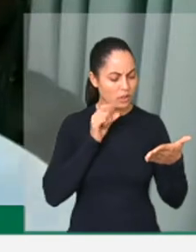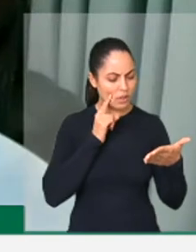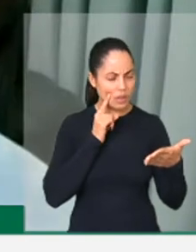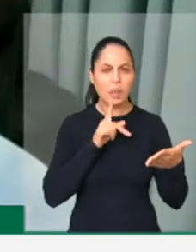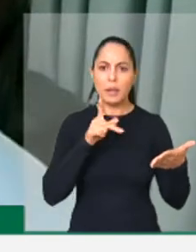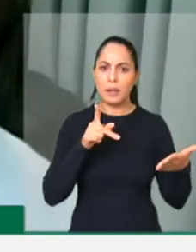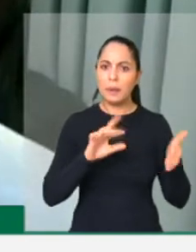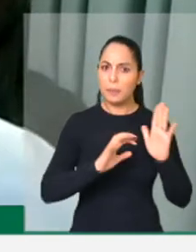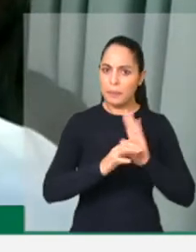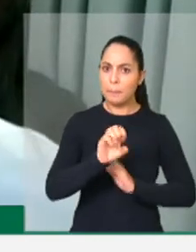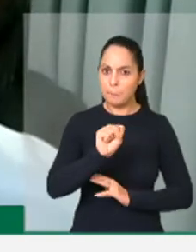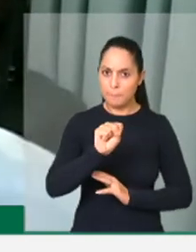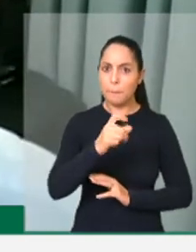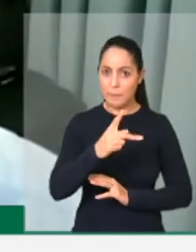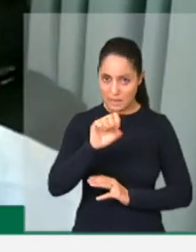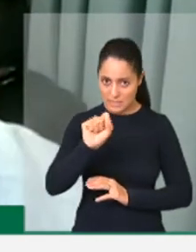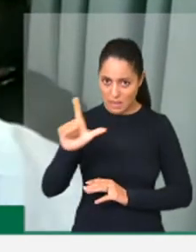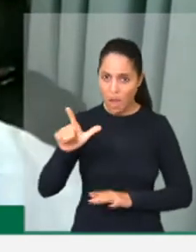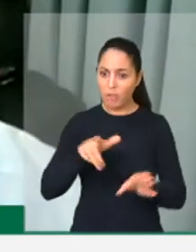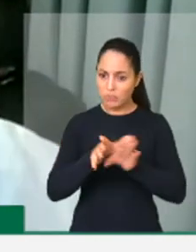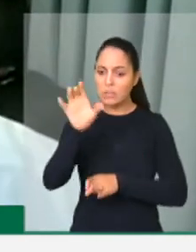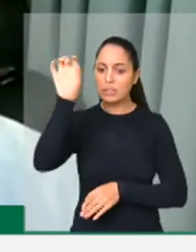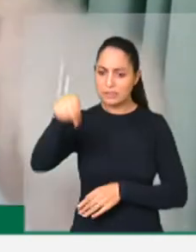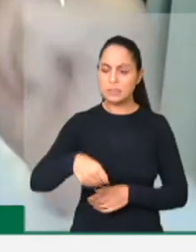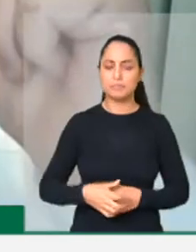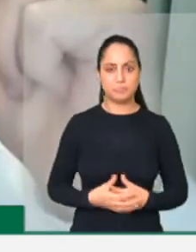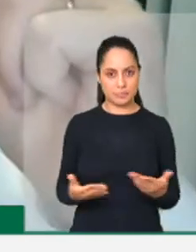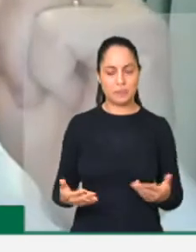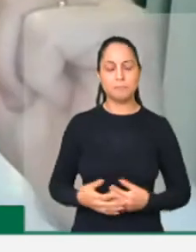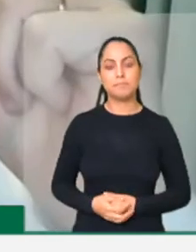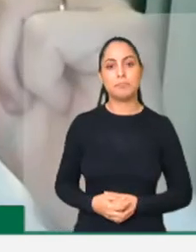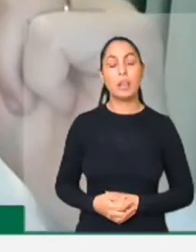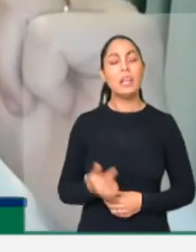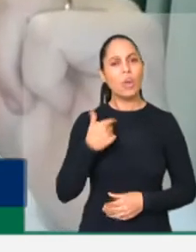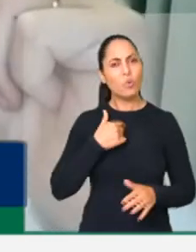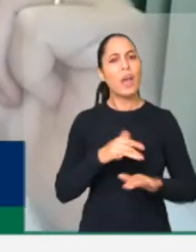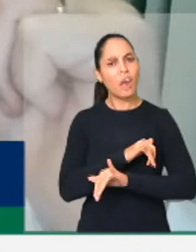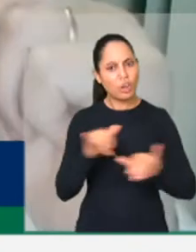COMO ESTE FICA BASTANTE FORA DO JOGO PORQUE QUANTOS EMPRESÁRIOS NÓS TEMOS NA